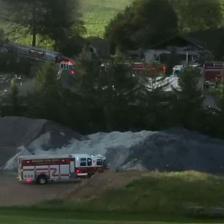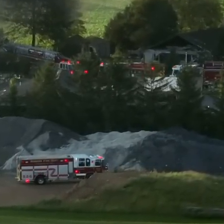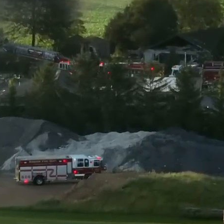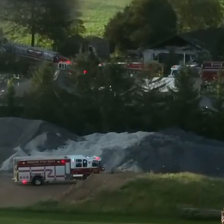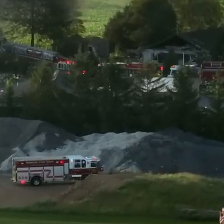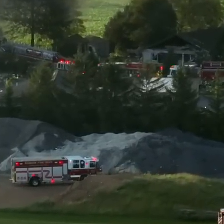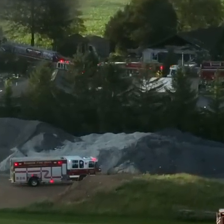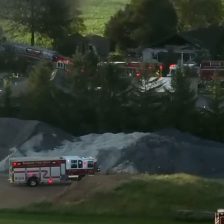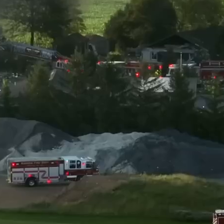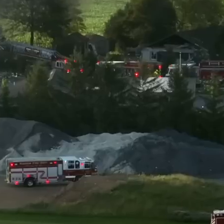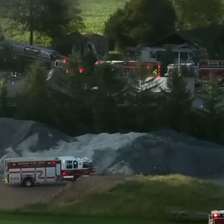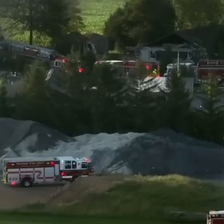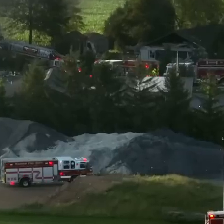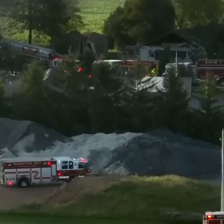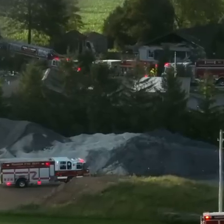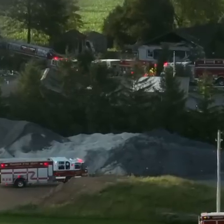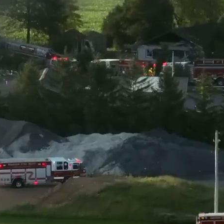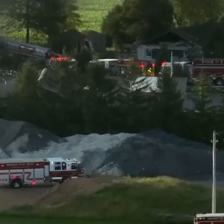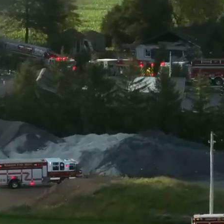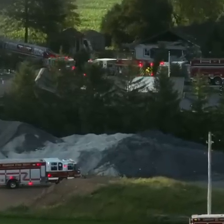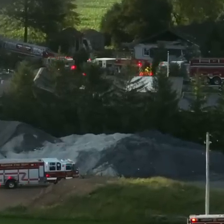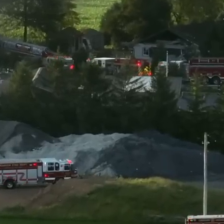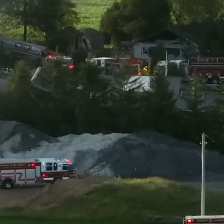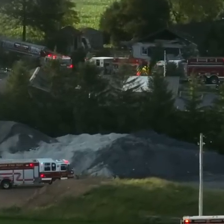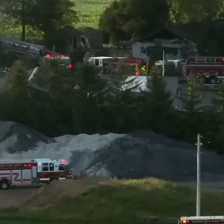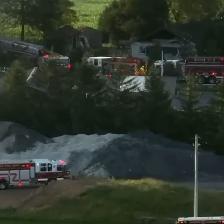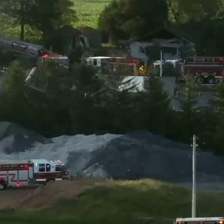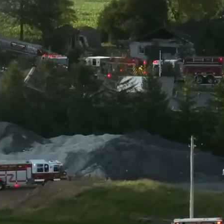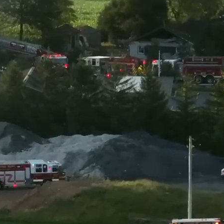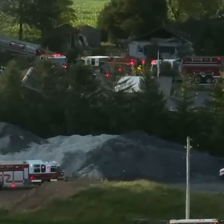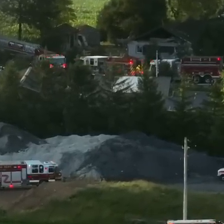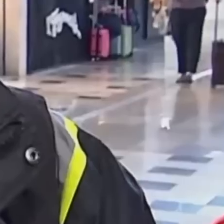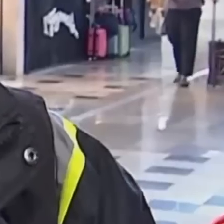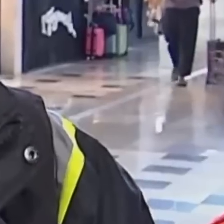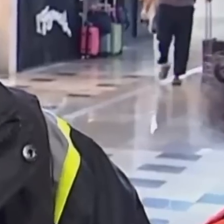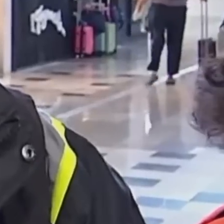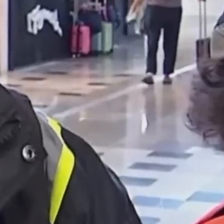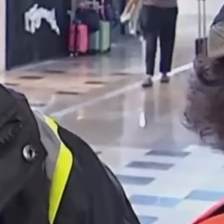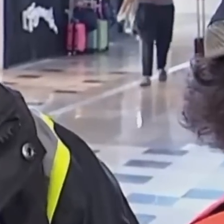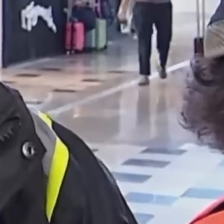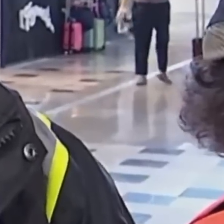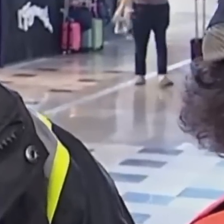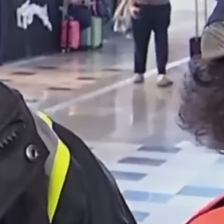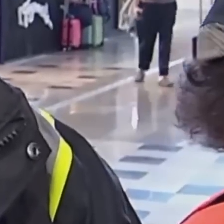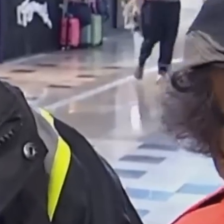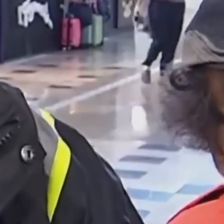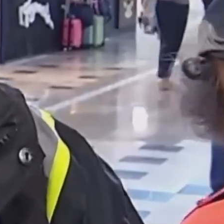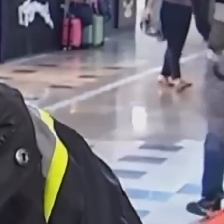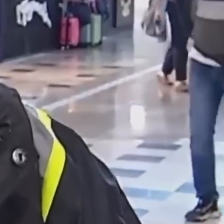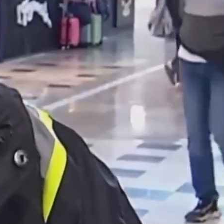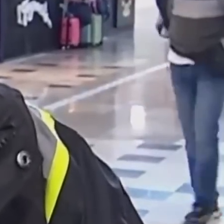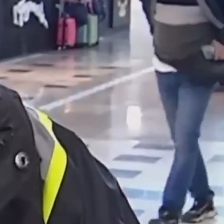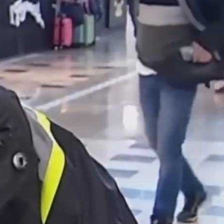aquí para brindar nuestra experiencia y apoyo en estos momentos críticos la unión y solidaridad